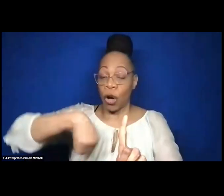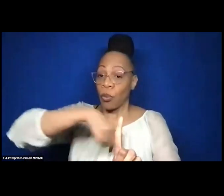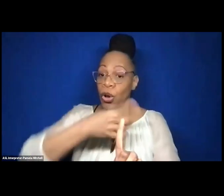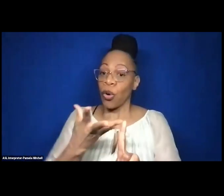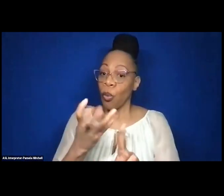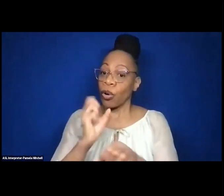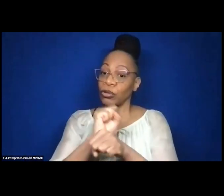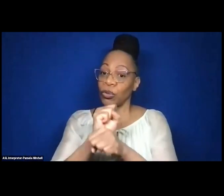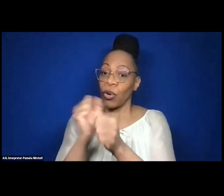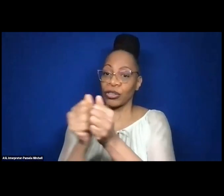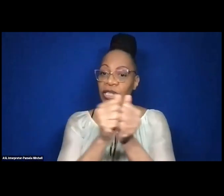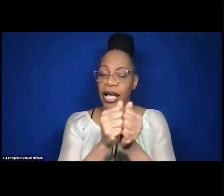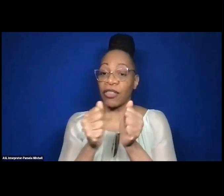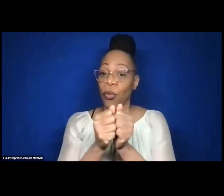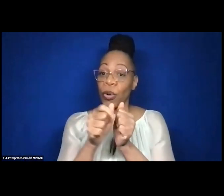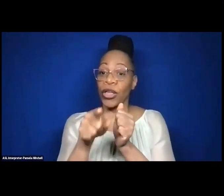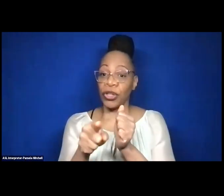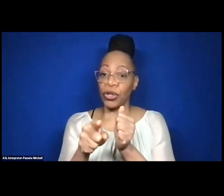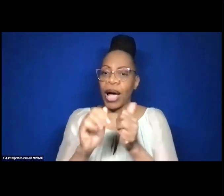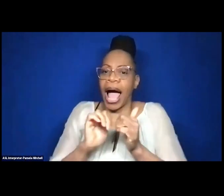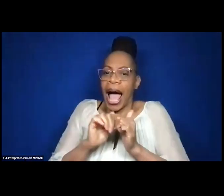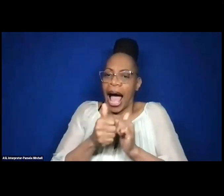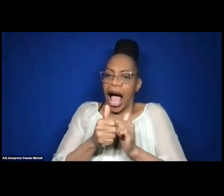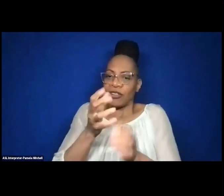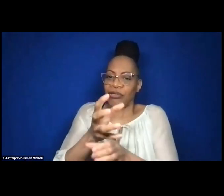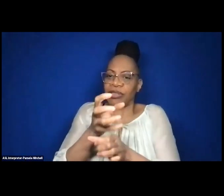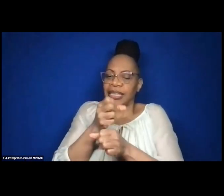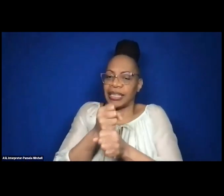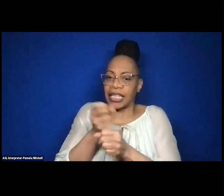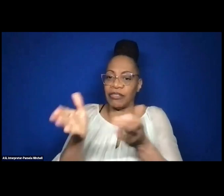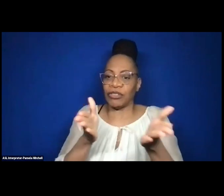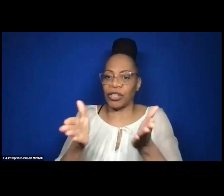de cómo recibir servicios para la población vulnerable y cómo podemos asistirles si tienen